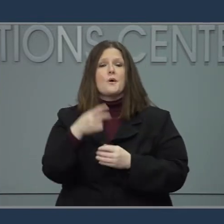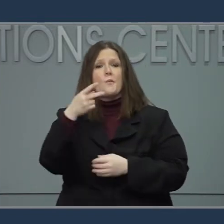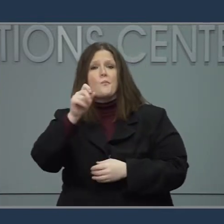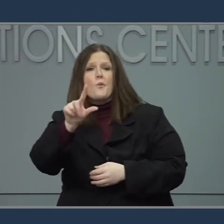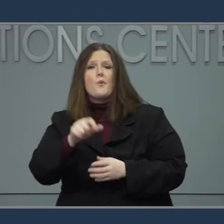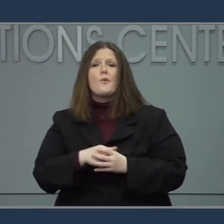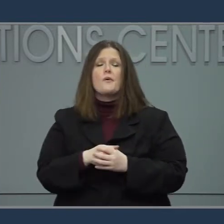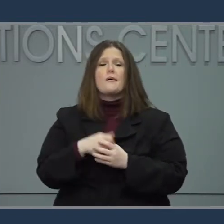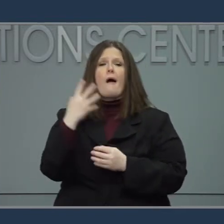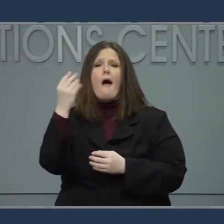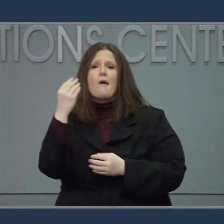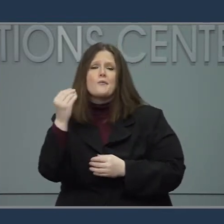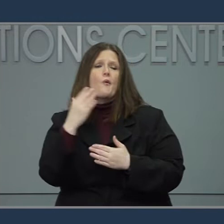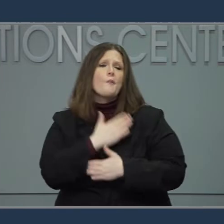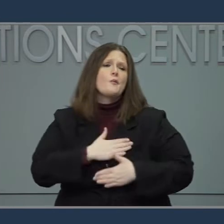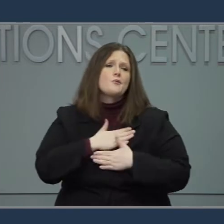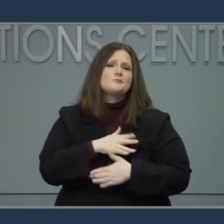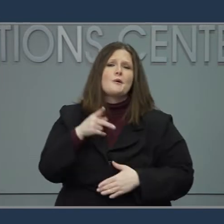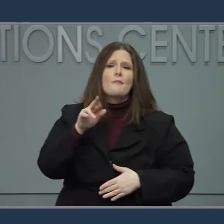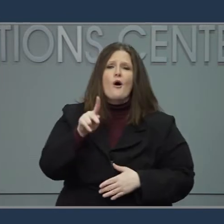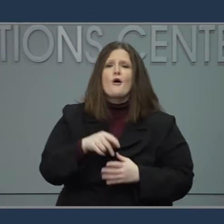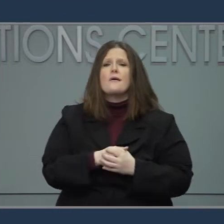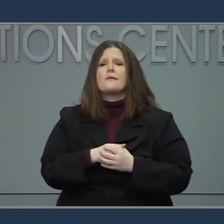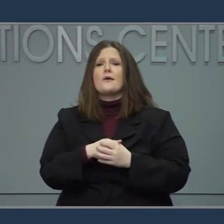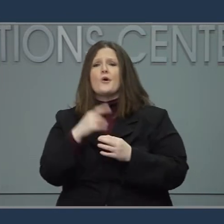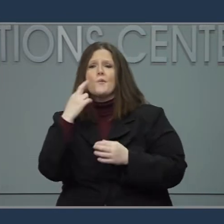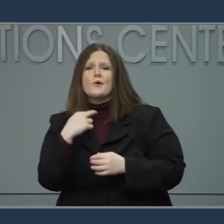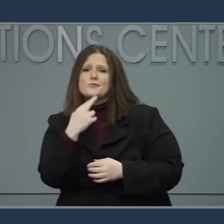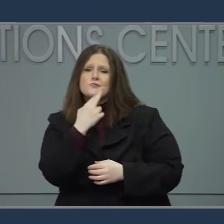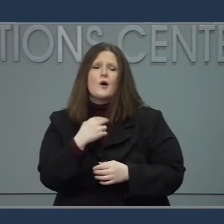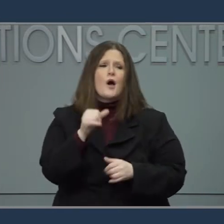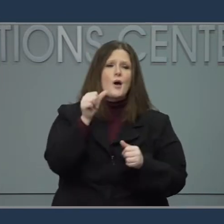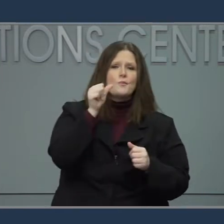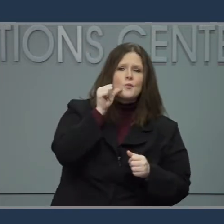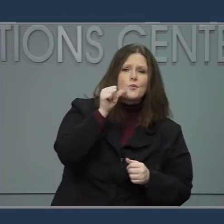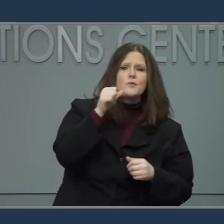Parques de entretenimiento al aire libre y otros negocios restaurantes.